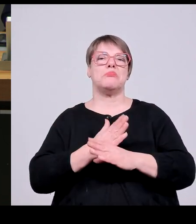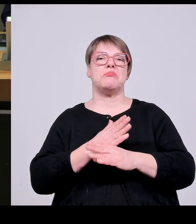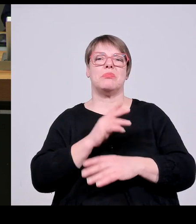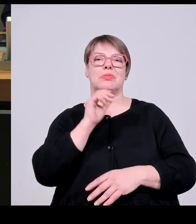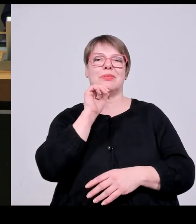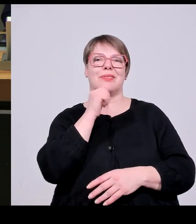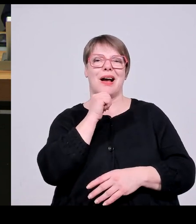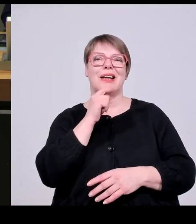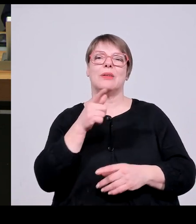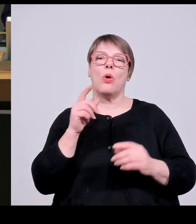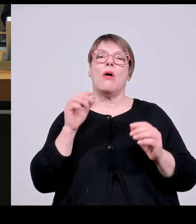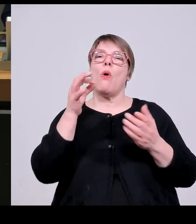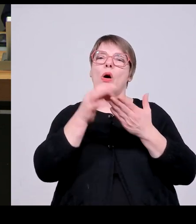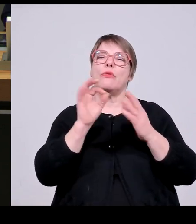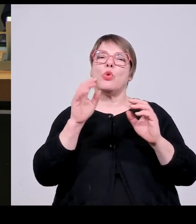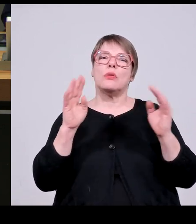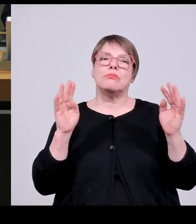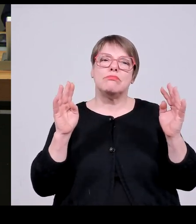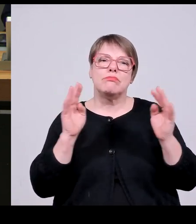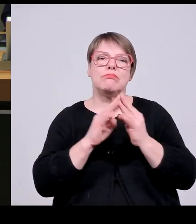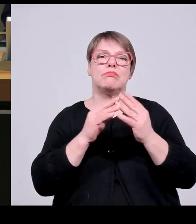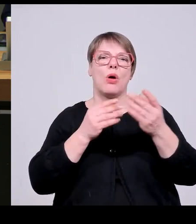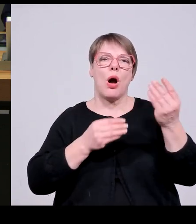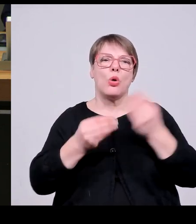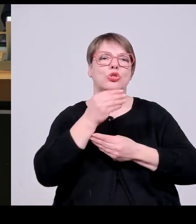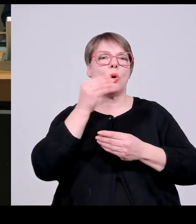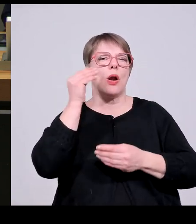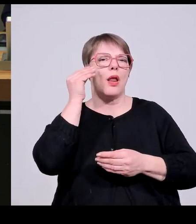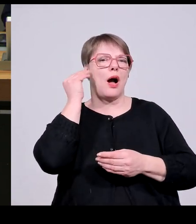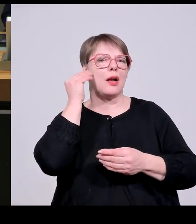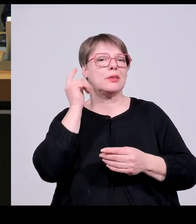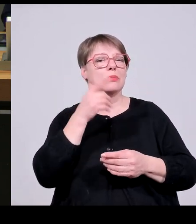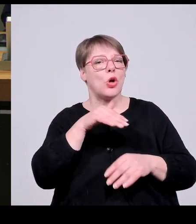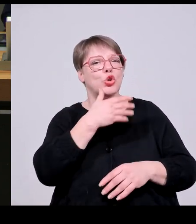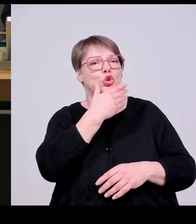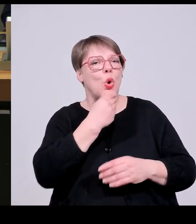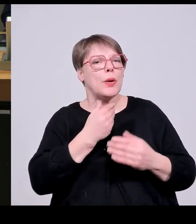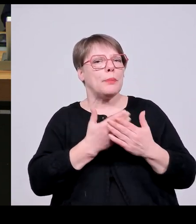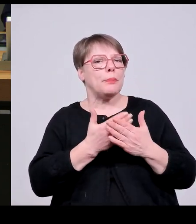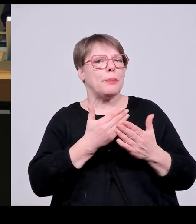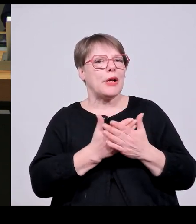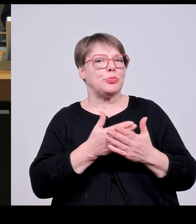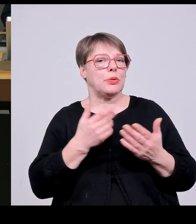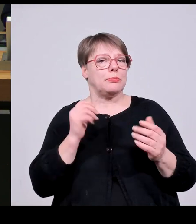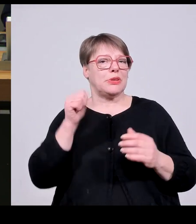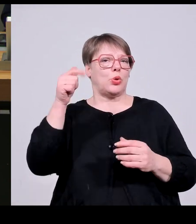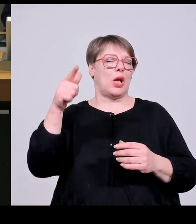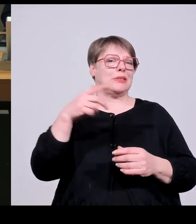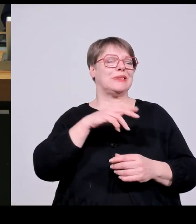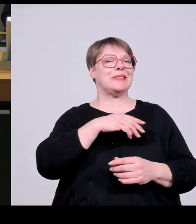In Kleinen und im Großen Entstehen soll das auch noch mal im Kleinen an einzelnen Stellen den Bezirken. Ich bin ein großer Freund von Zentralen und